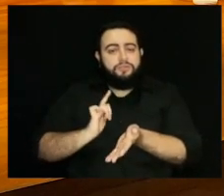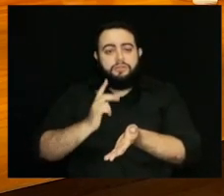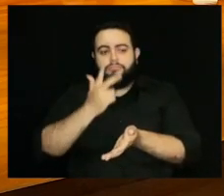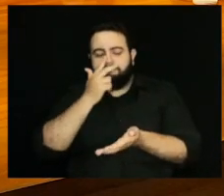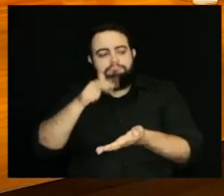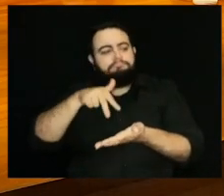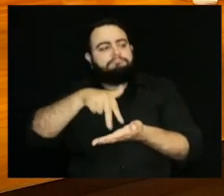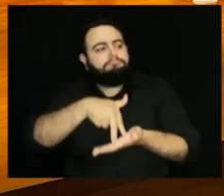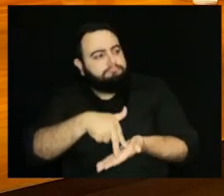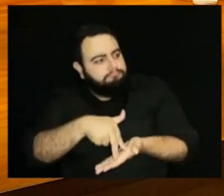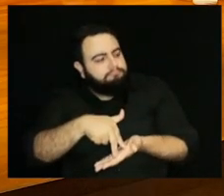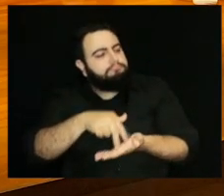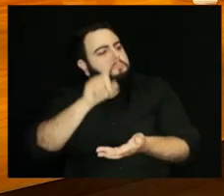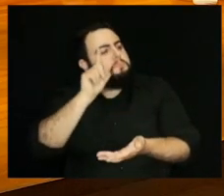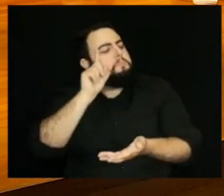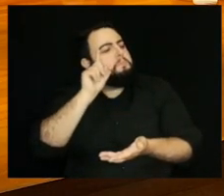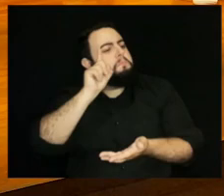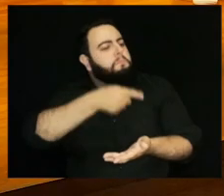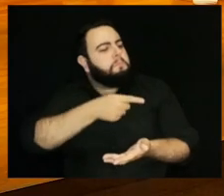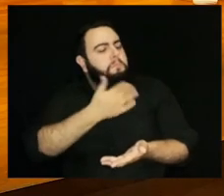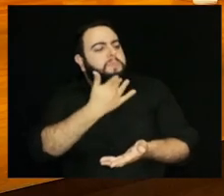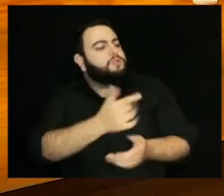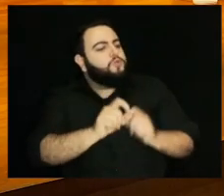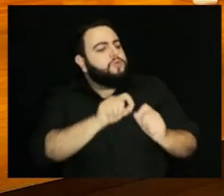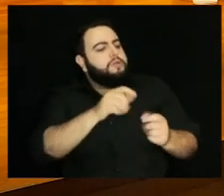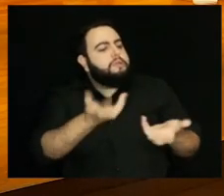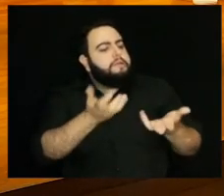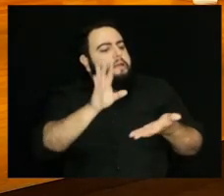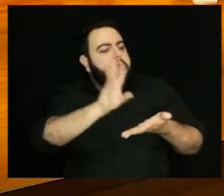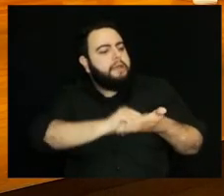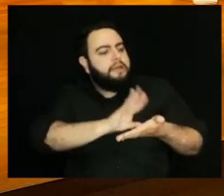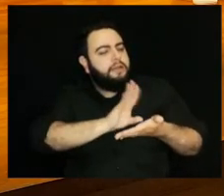e decidir o que que ela queria cantar. E o que que ela cantou? Esses compositores que estavam pintando